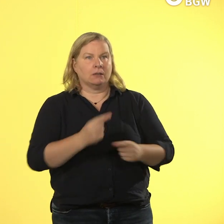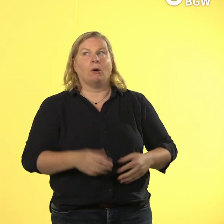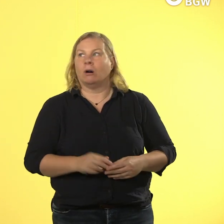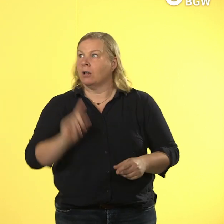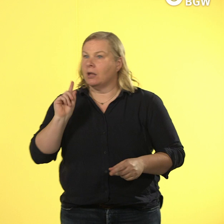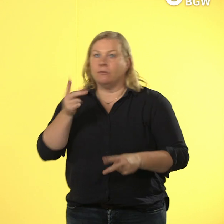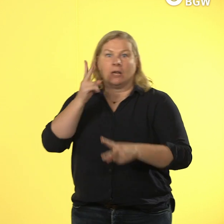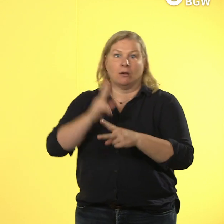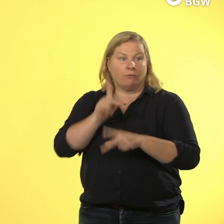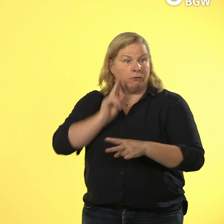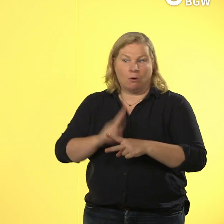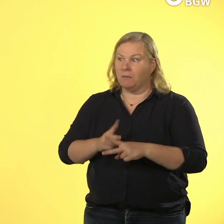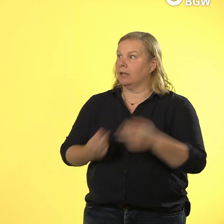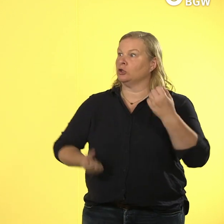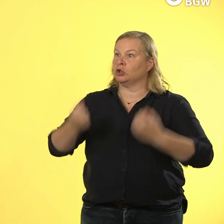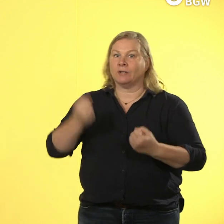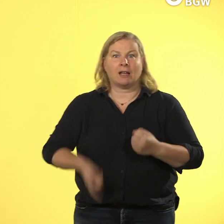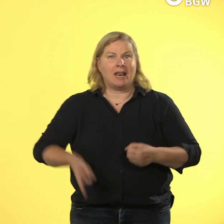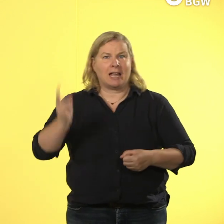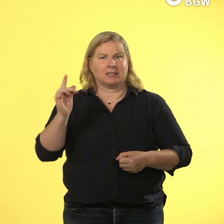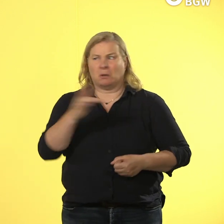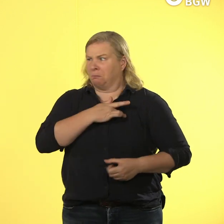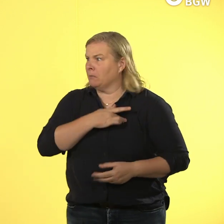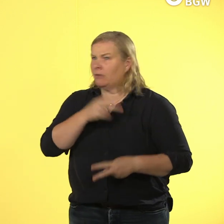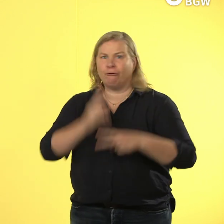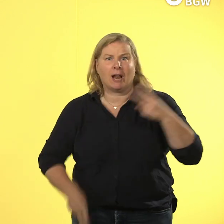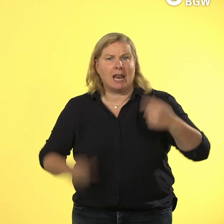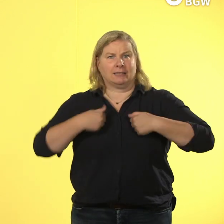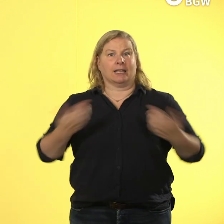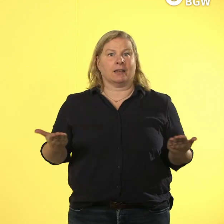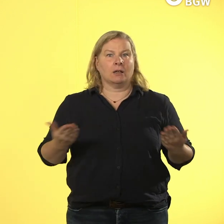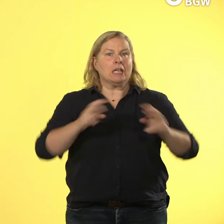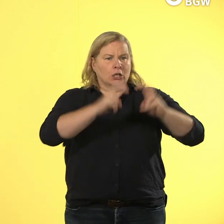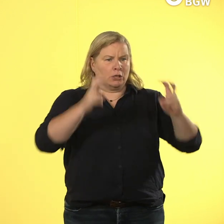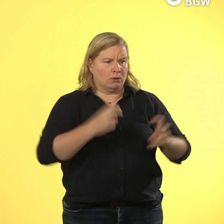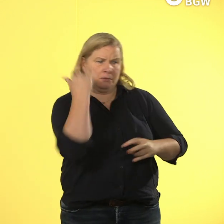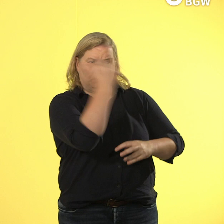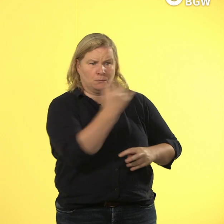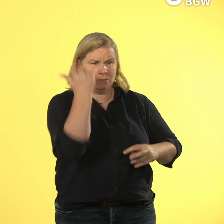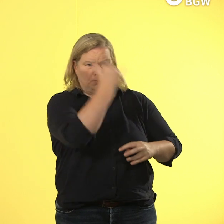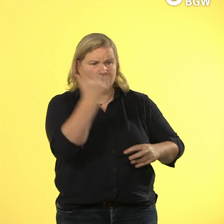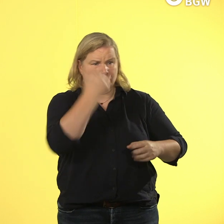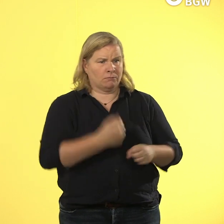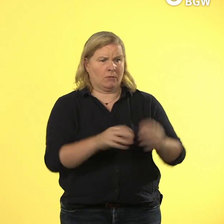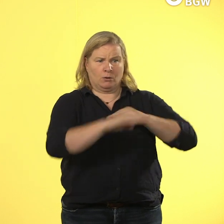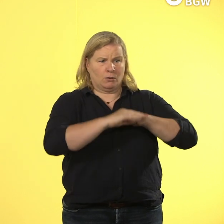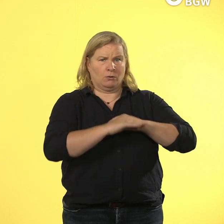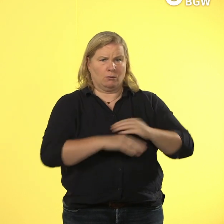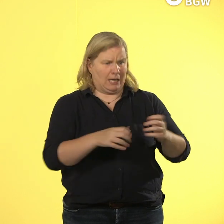und zu Hause darüber nachgrübel, wie bescheuert ich den Vorschlag der Kolleginnen finde, dann trainiere ich letztendlich mein Gehirn nur auf Stress.